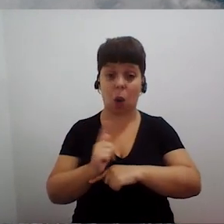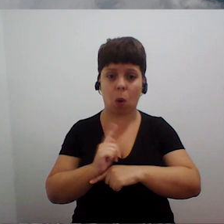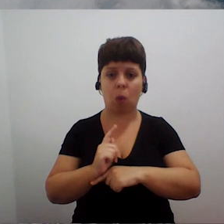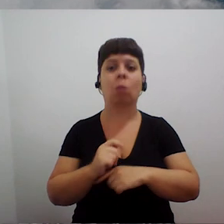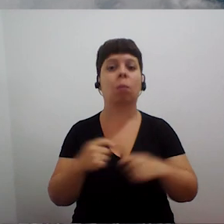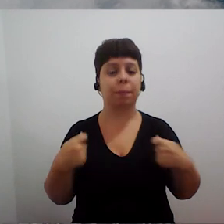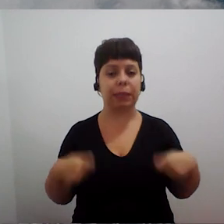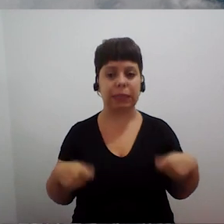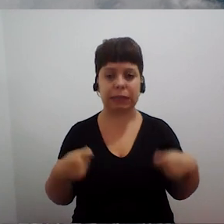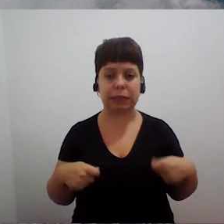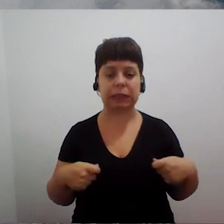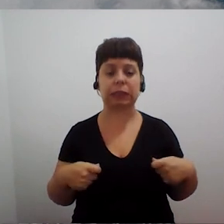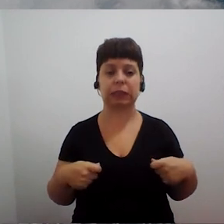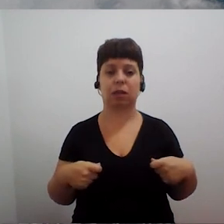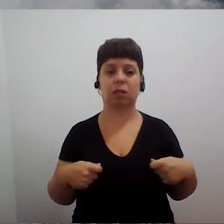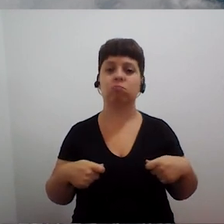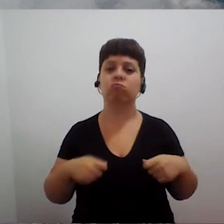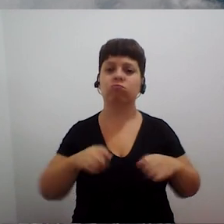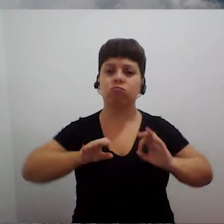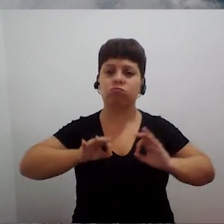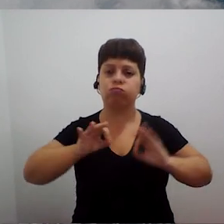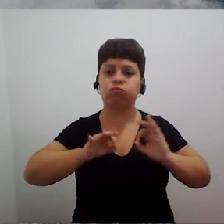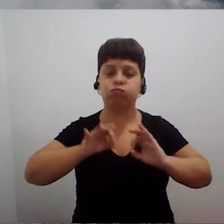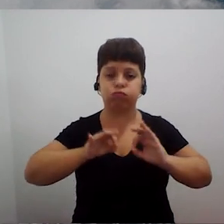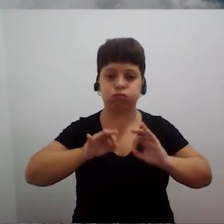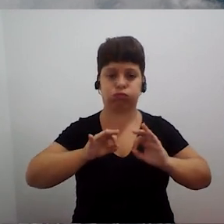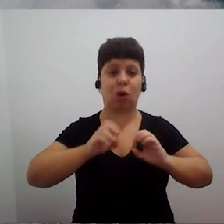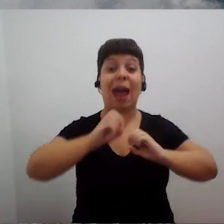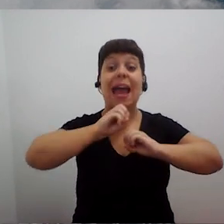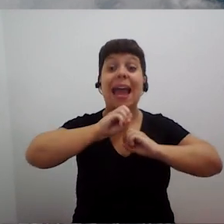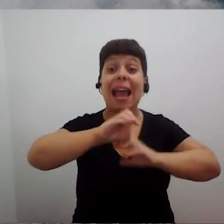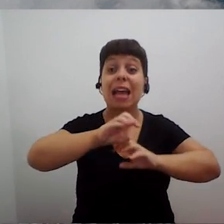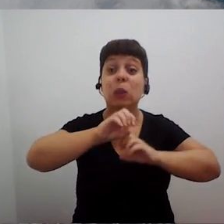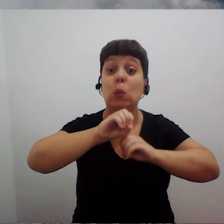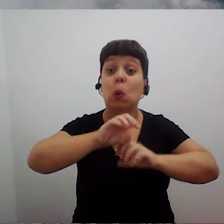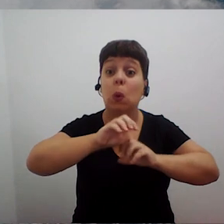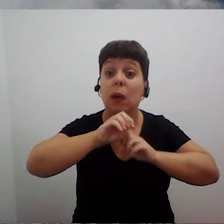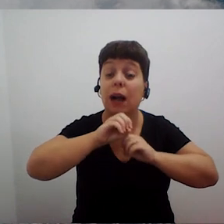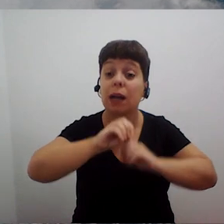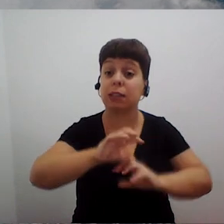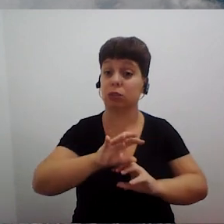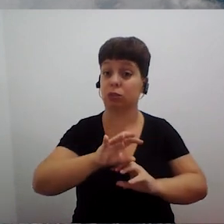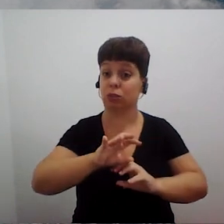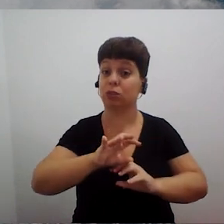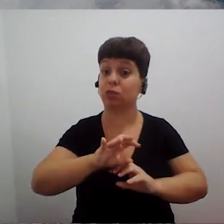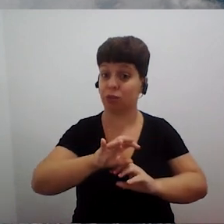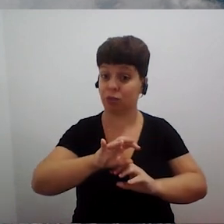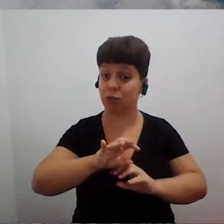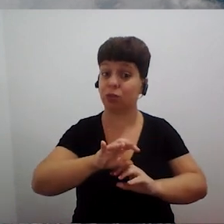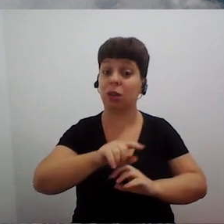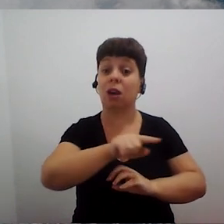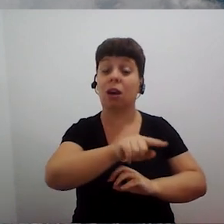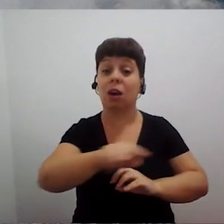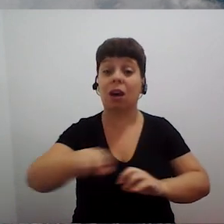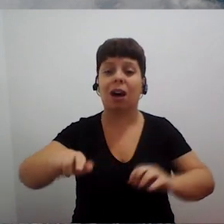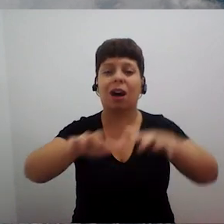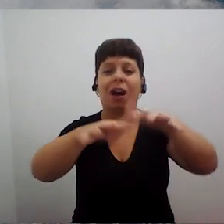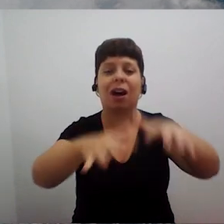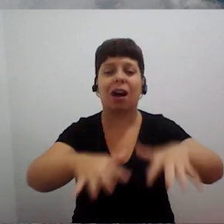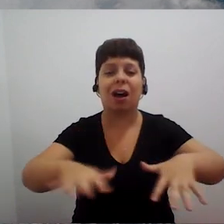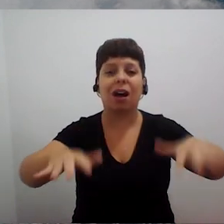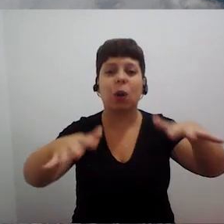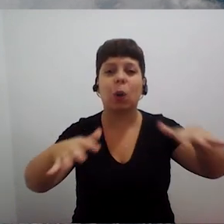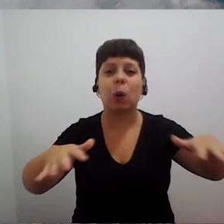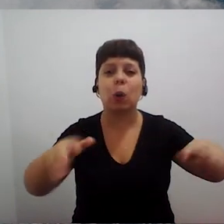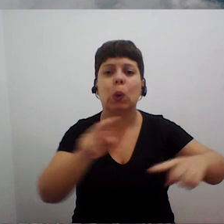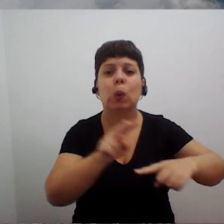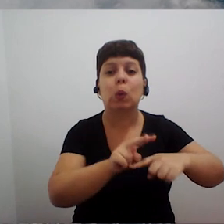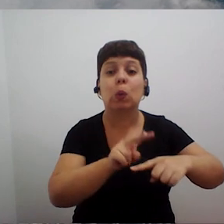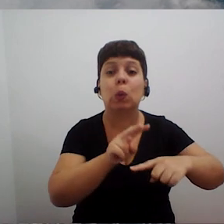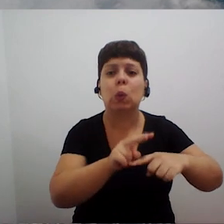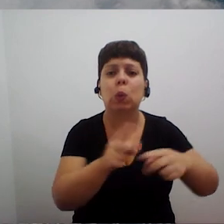tenham o cuidado de fazer um programa educativo para que essas águas sejam conservadas integralmente